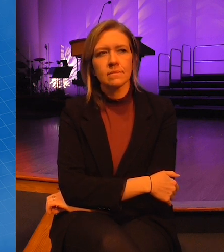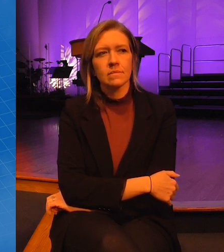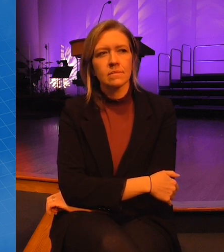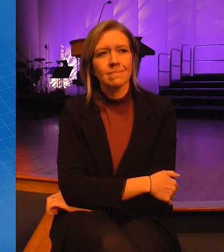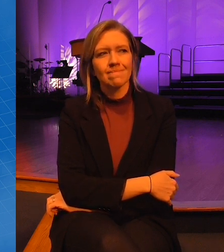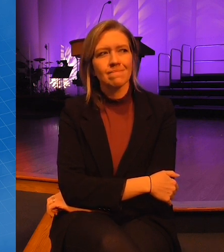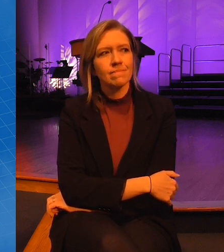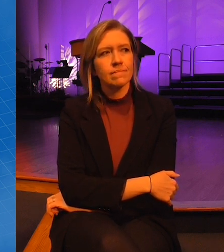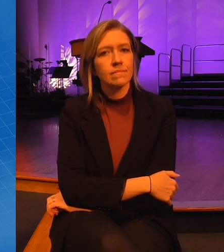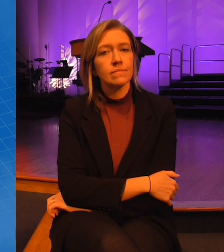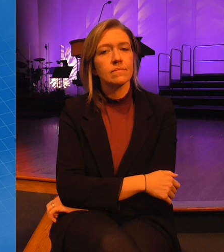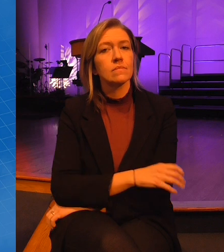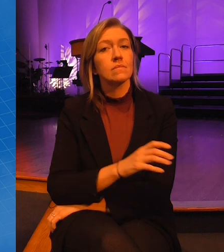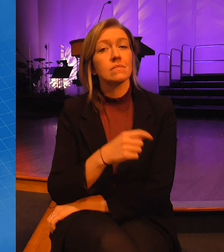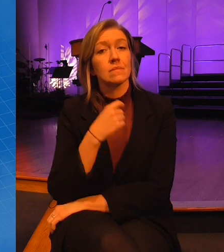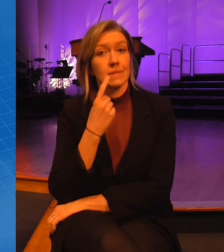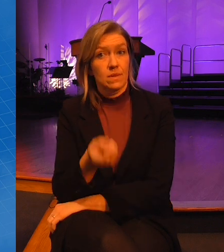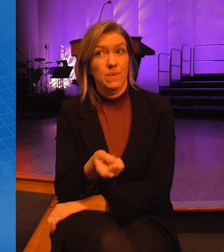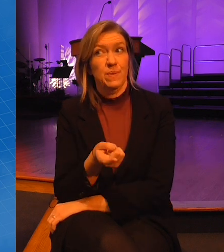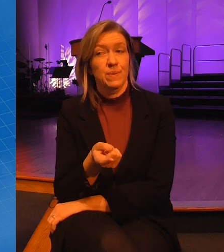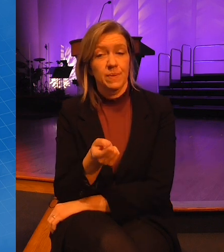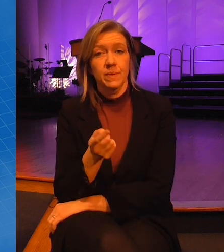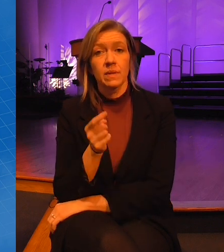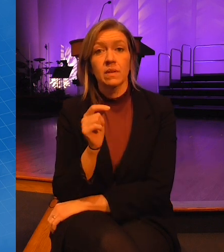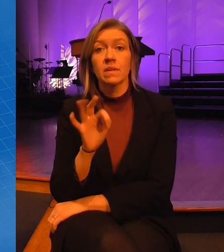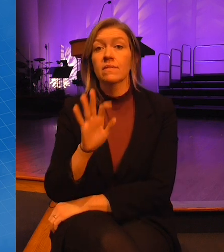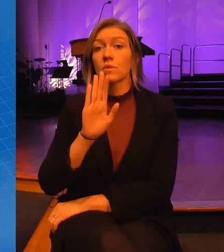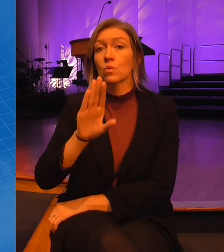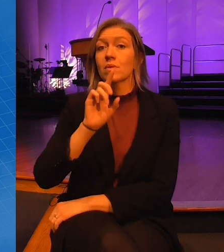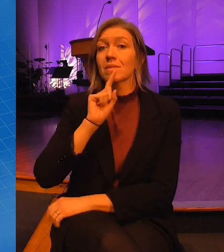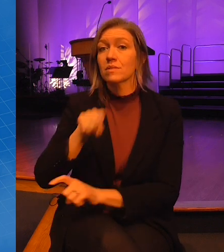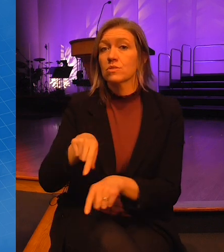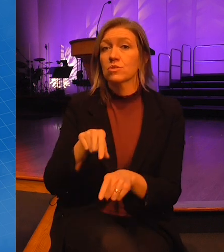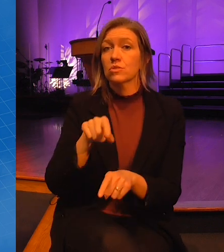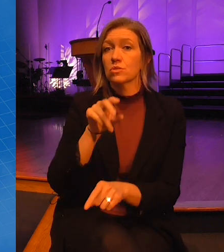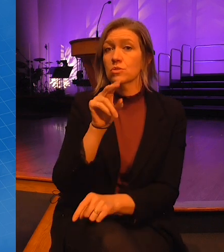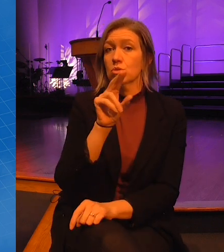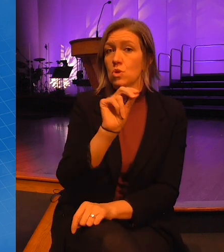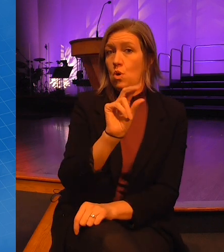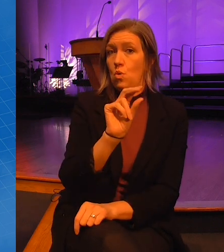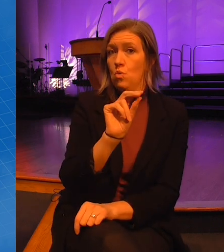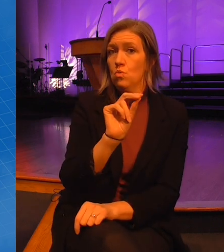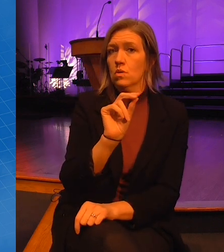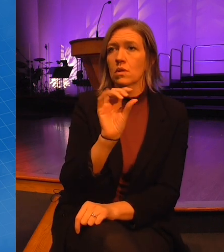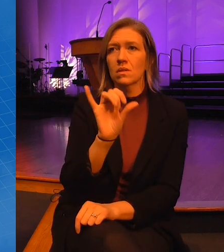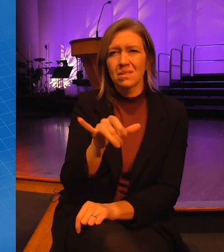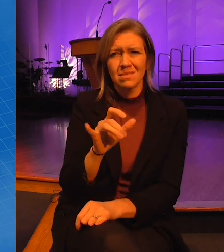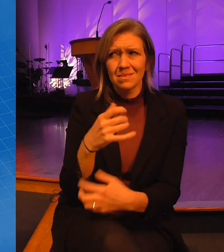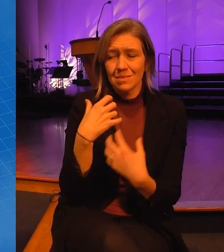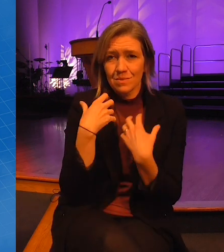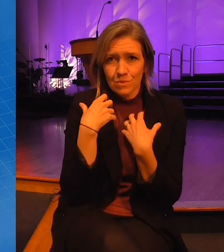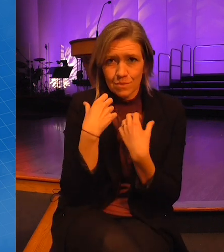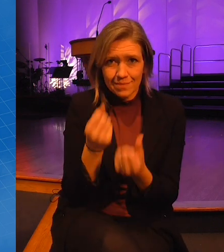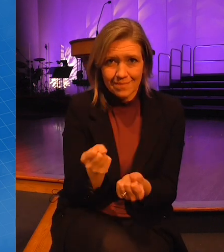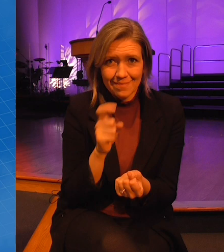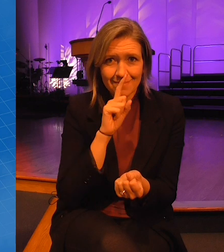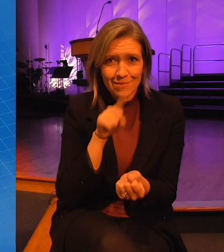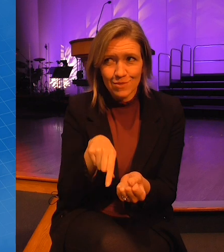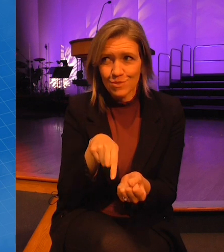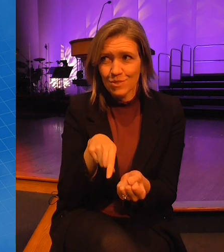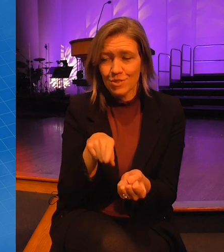déjame decirte también que si tu respuesta es no, has dado una respuesta valiente y